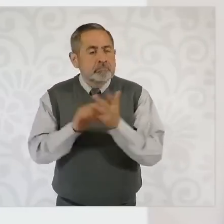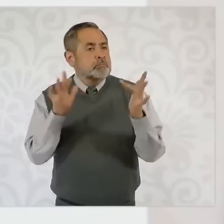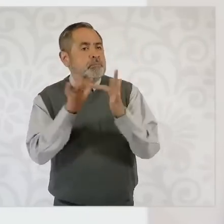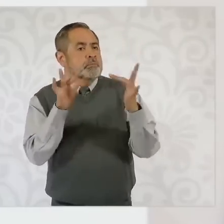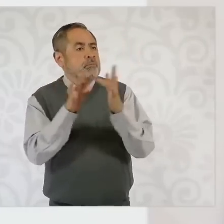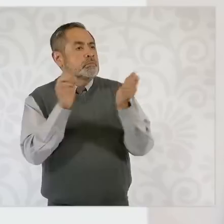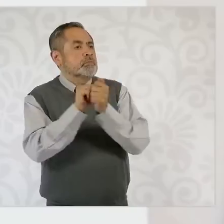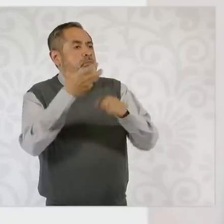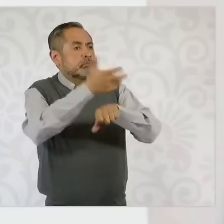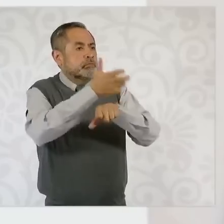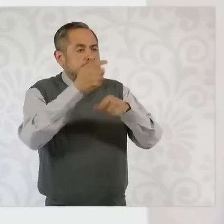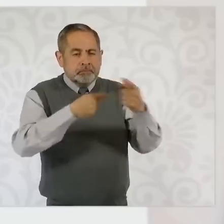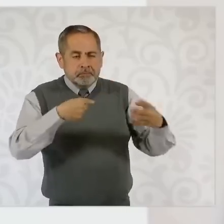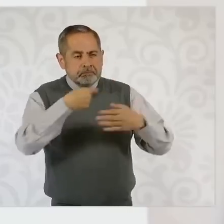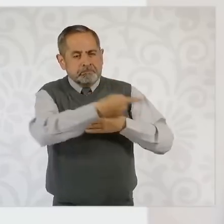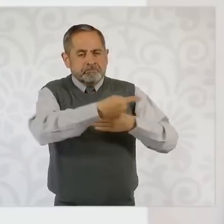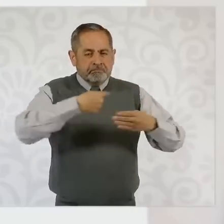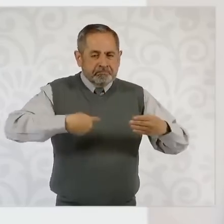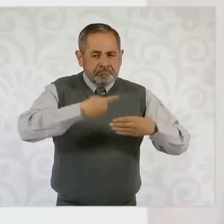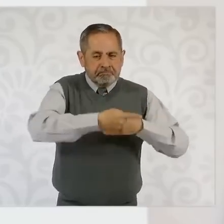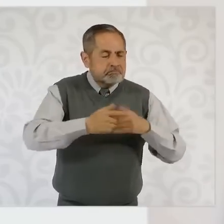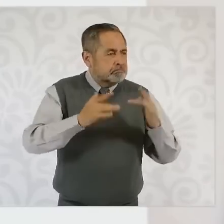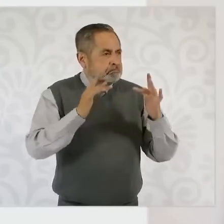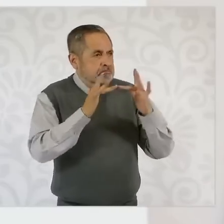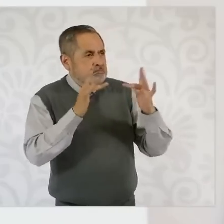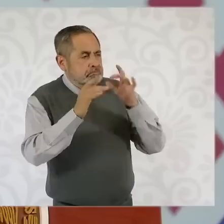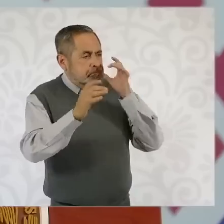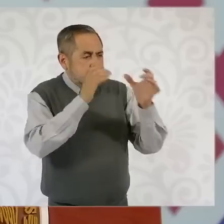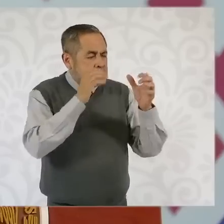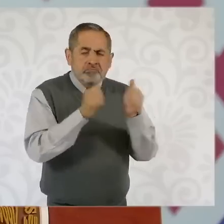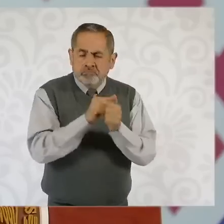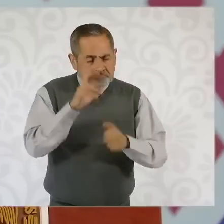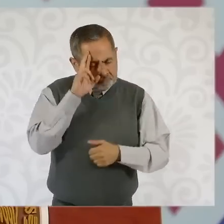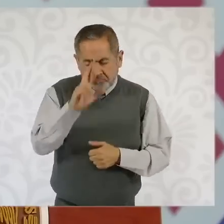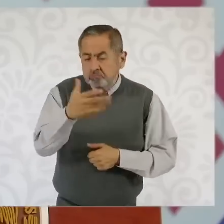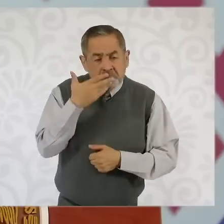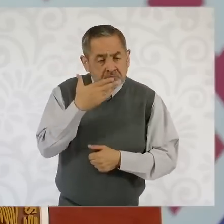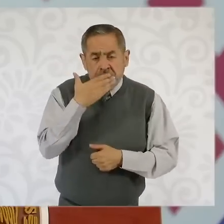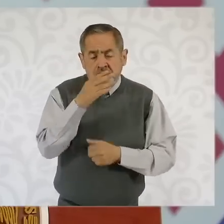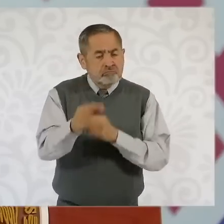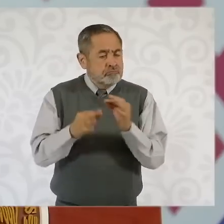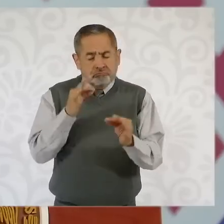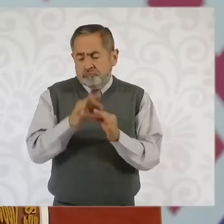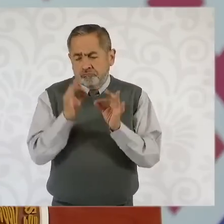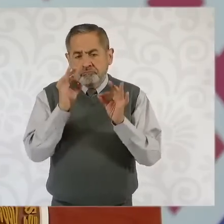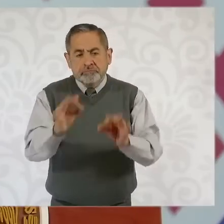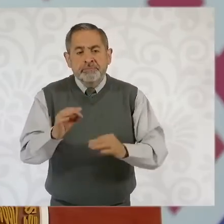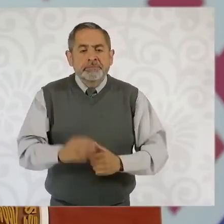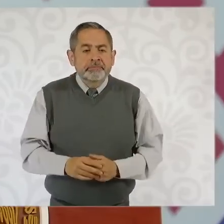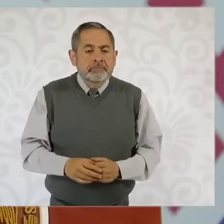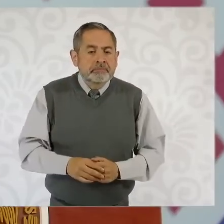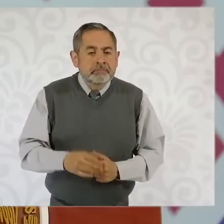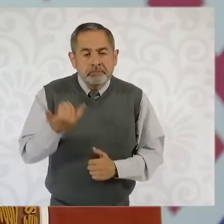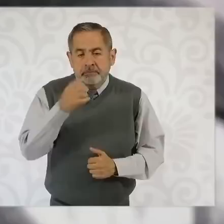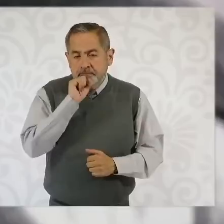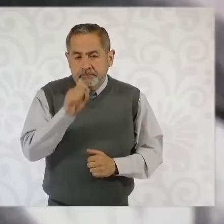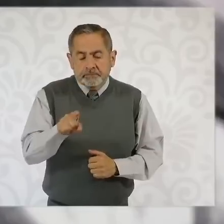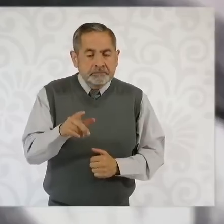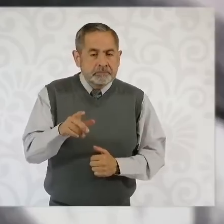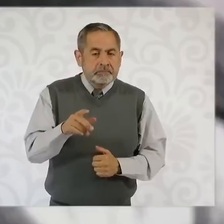ha habido ya mucha comunicación muy respetuosa Por cierto hay que decirlo y ahora ya estamos